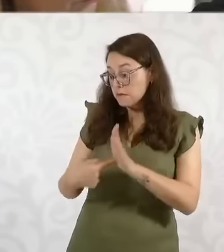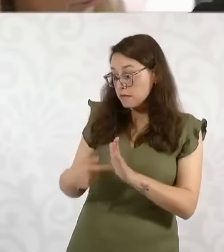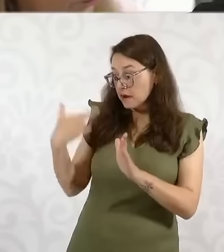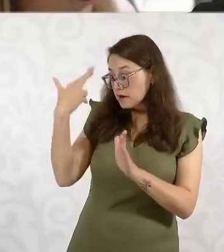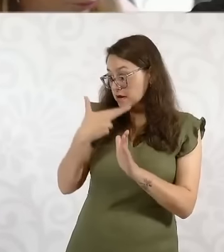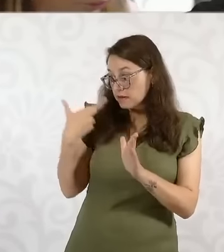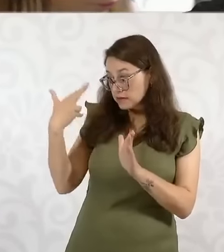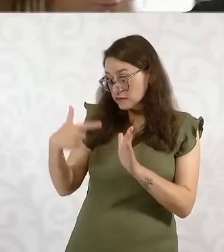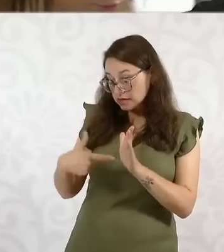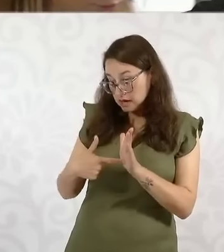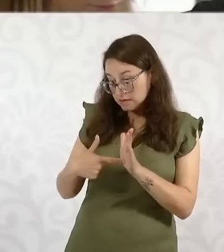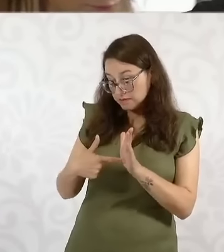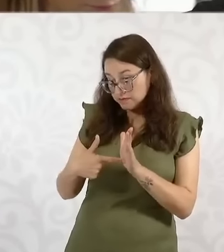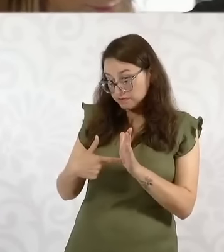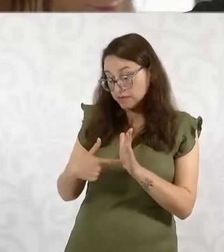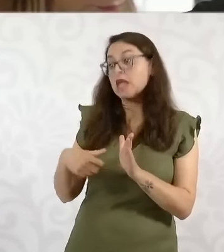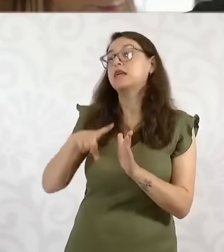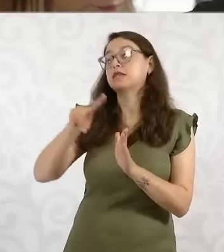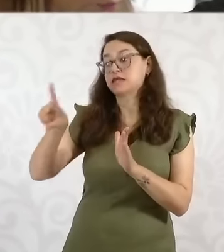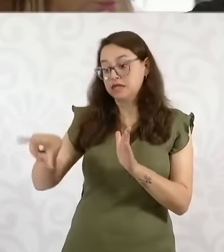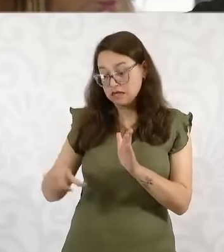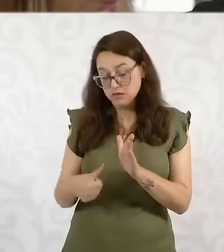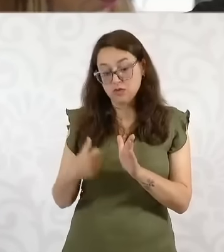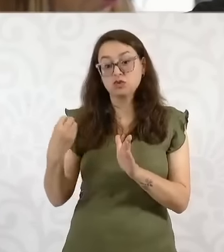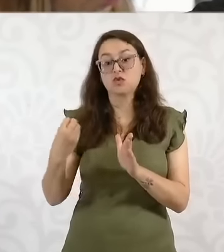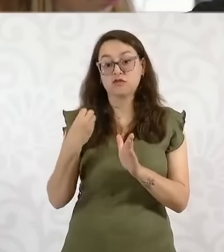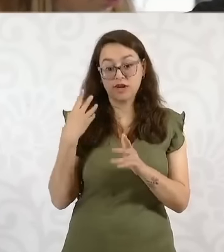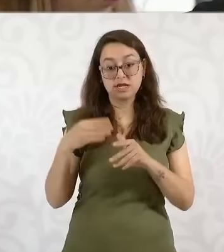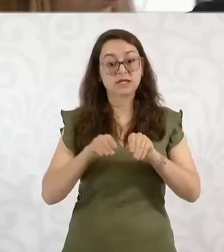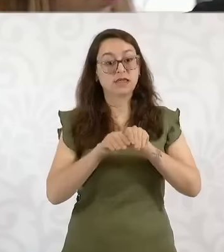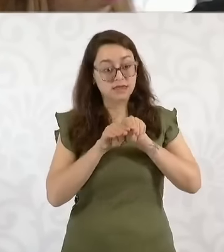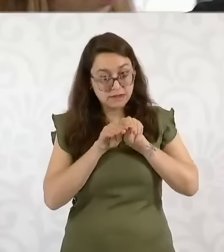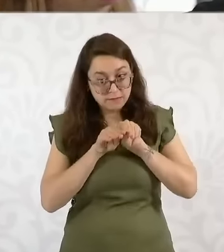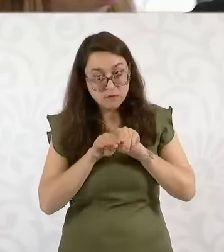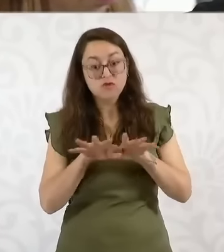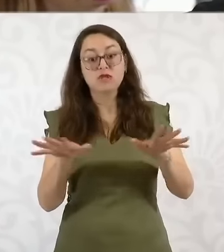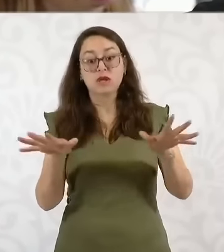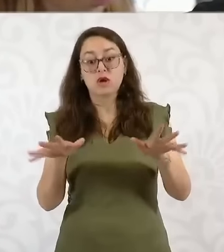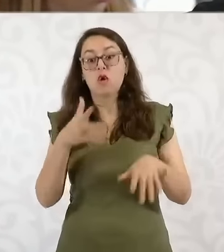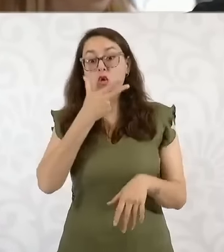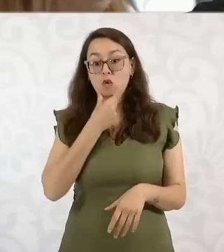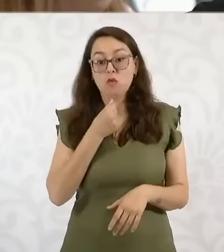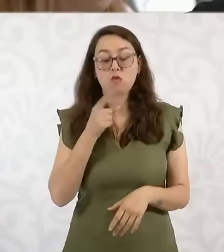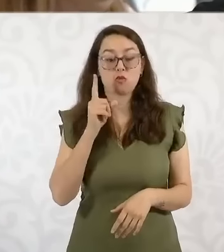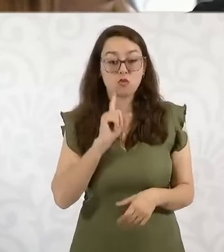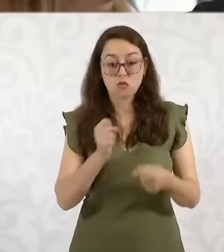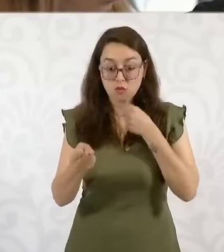después a la presentación en una conferencia de prensa donde las y los periodistas tenemos la